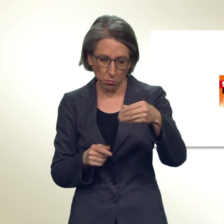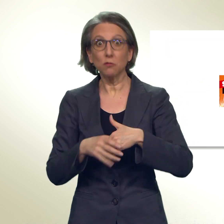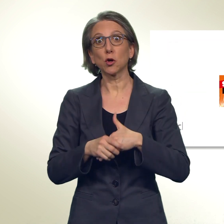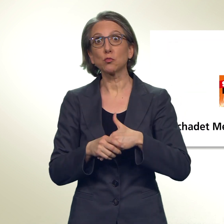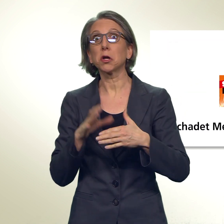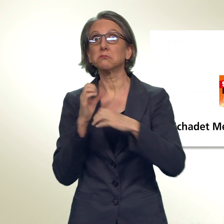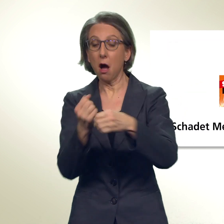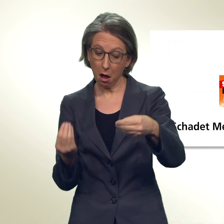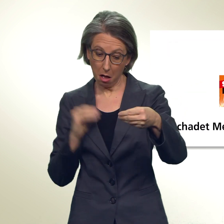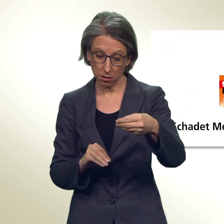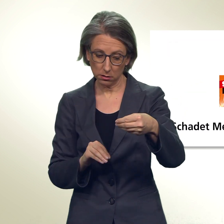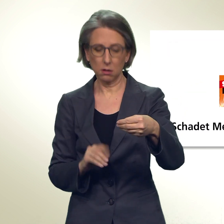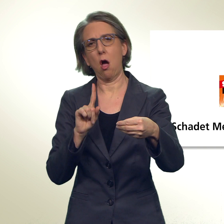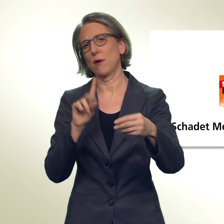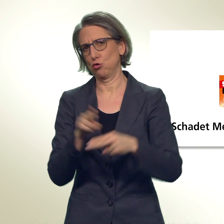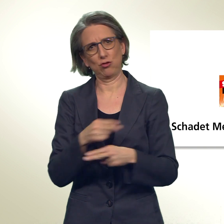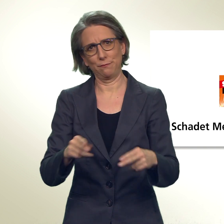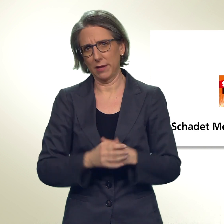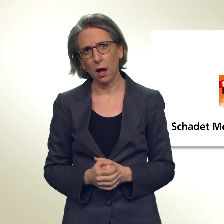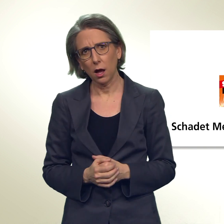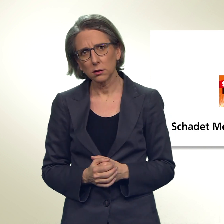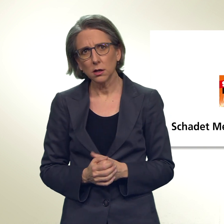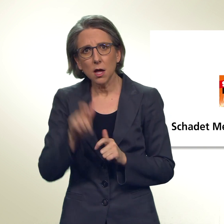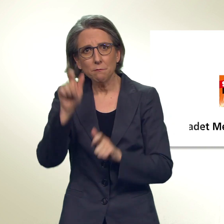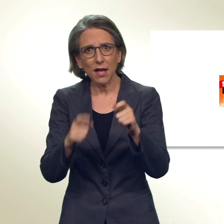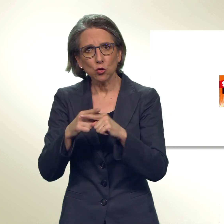zementiert aber eine Politik, die Mensch und Umwelt schadet.